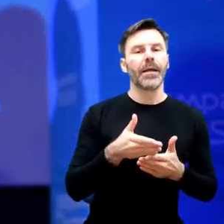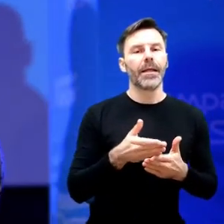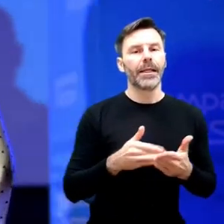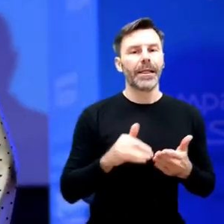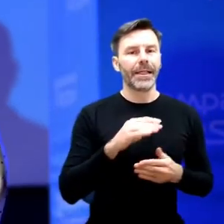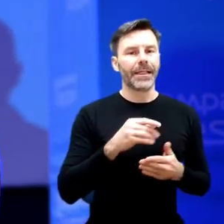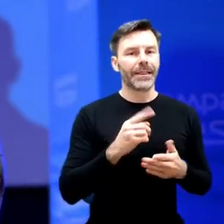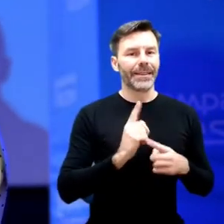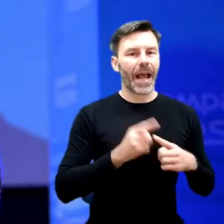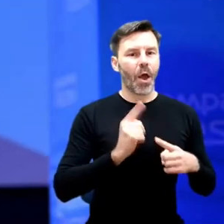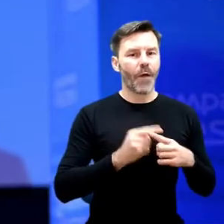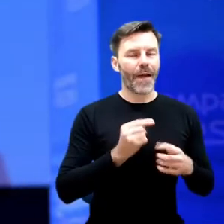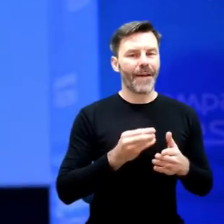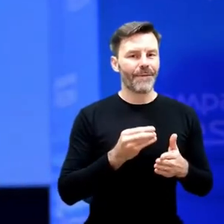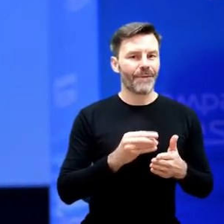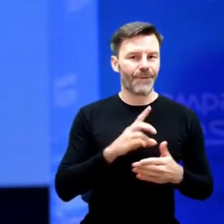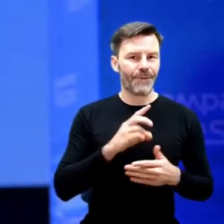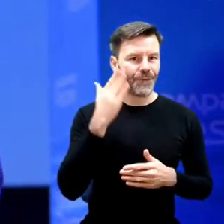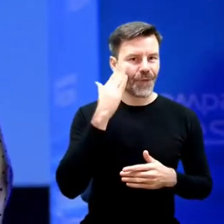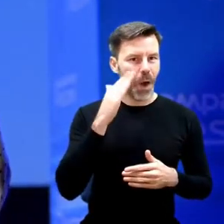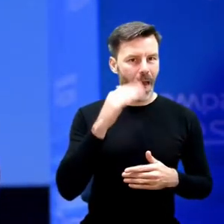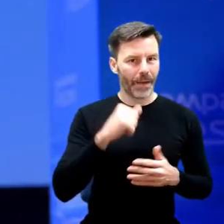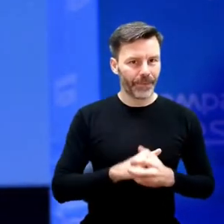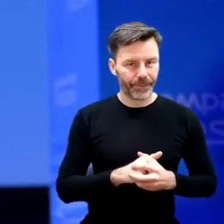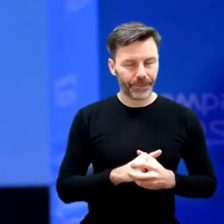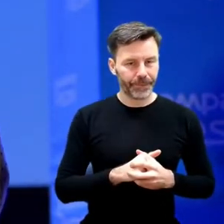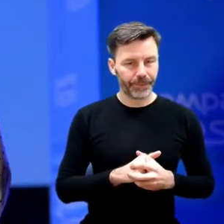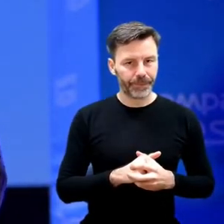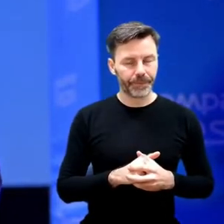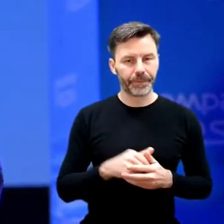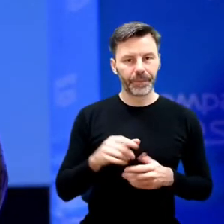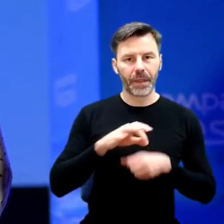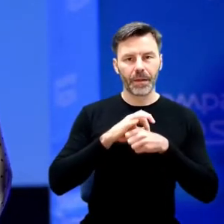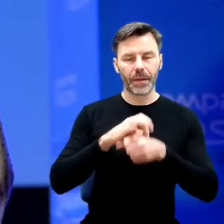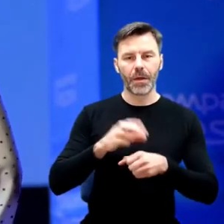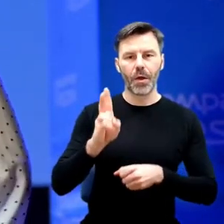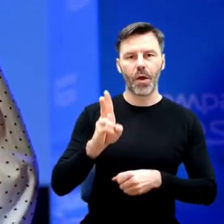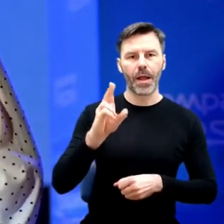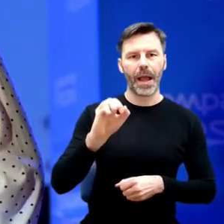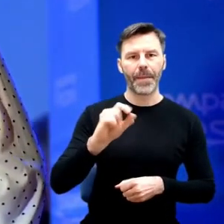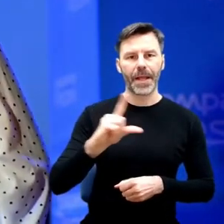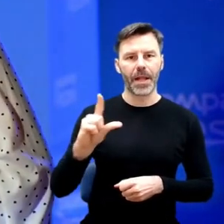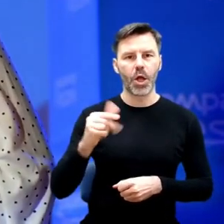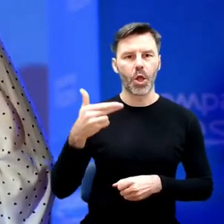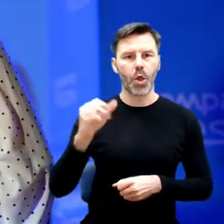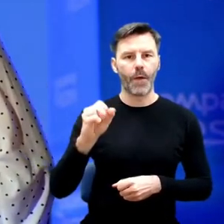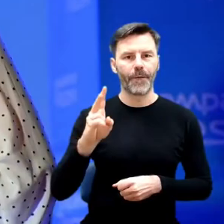a moderatorem tej debaty jest Kamil Nowak z Instytutu Rozwoju Miast i Regionów.